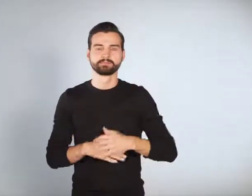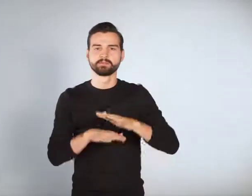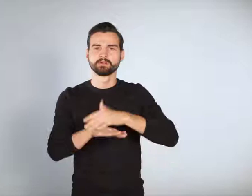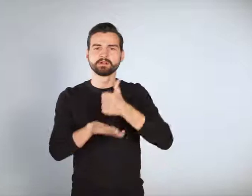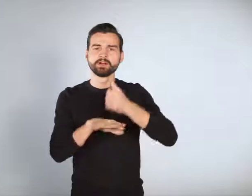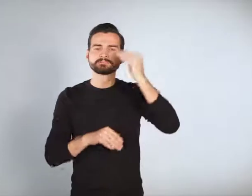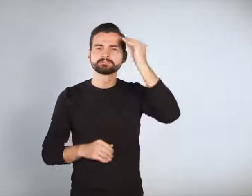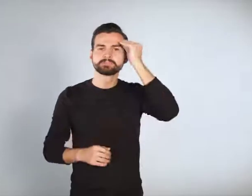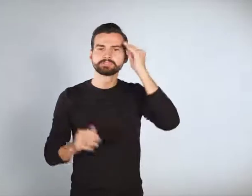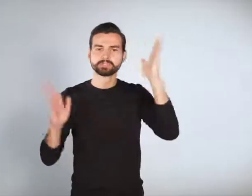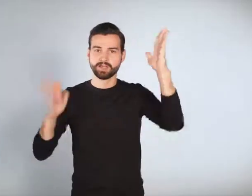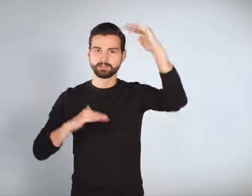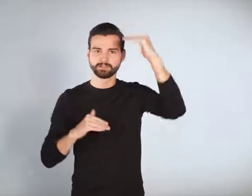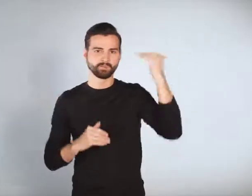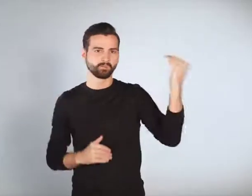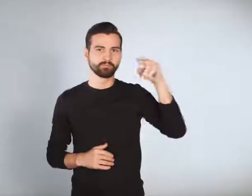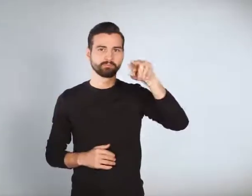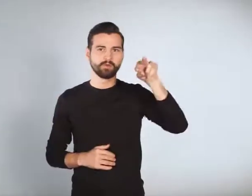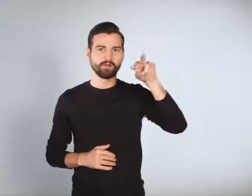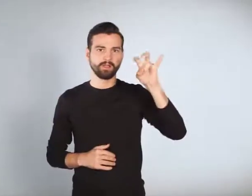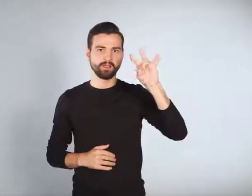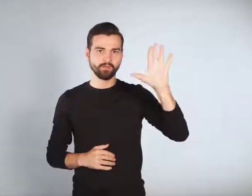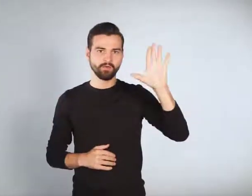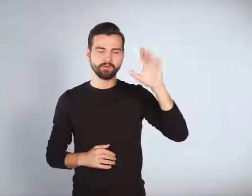В основе сюжета картины В.Д. Поленова –